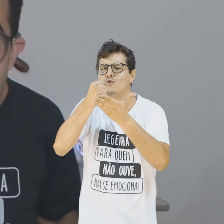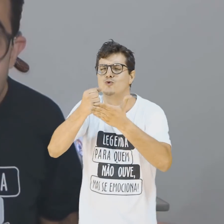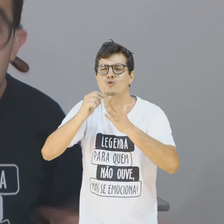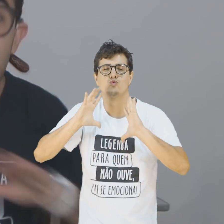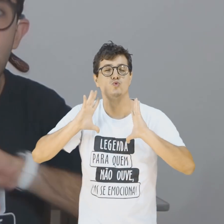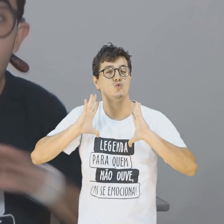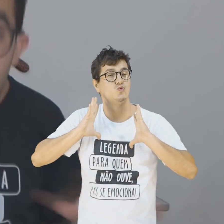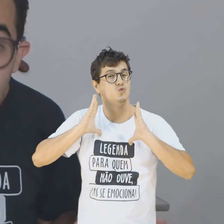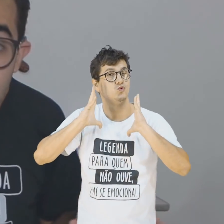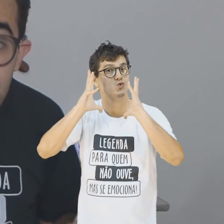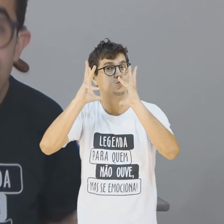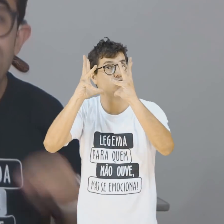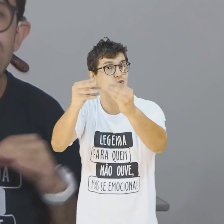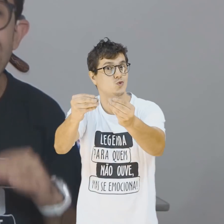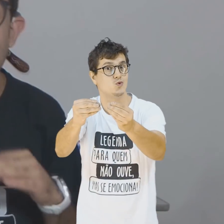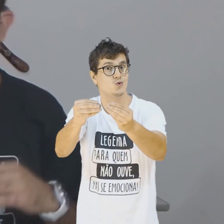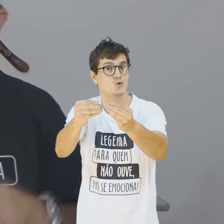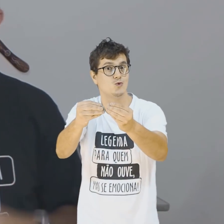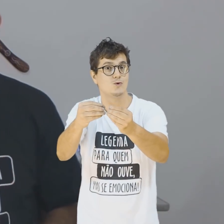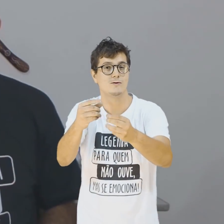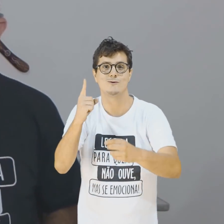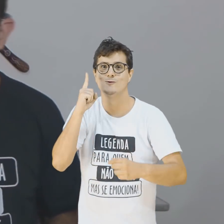quaisquer surdos sinalizados,